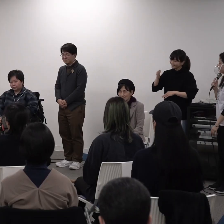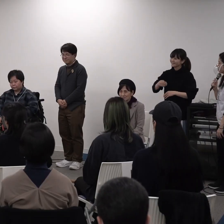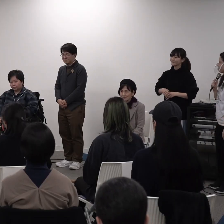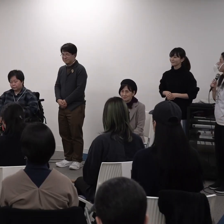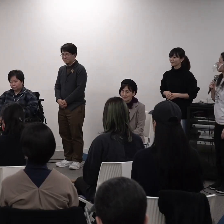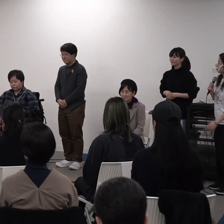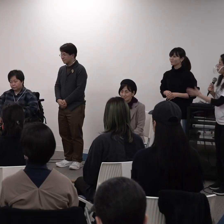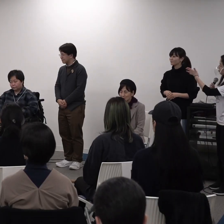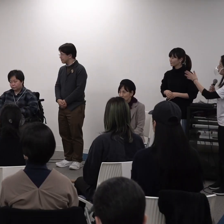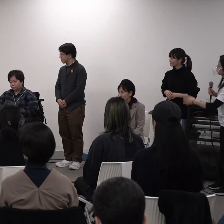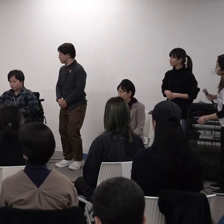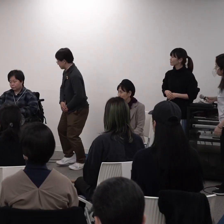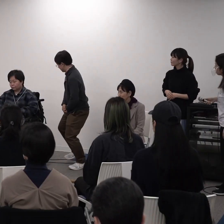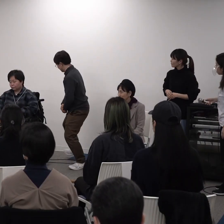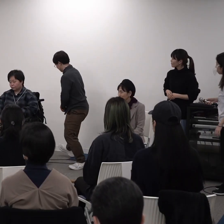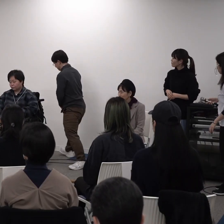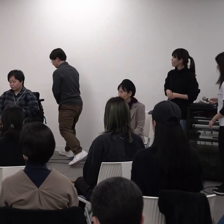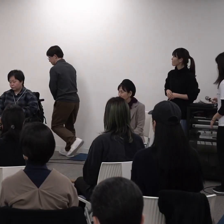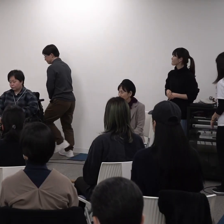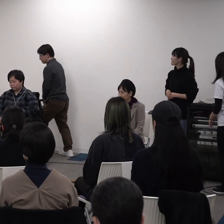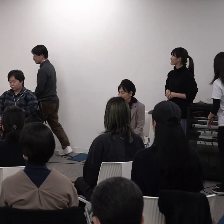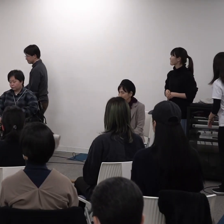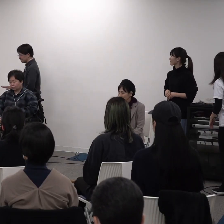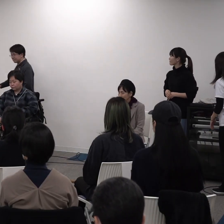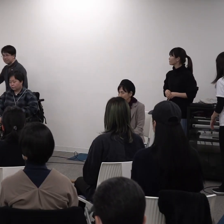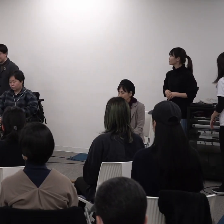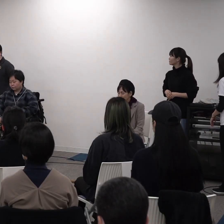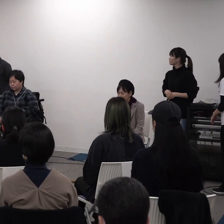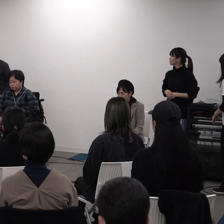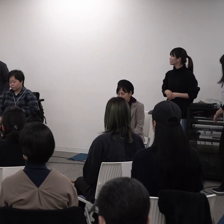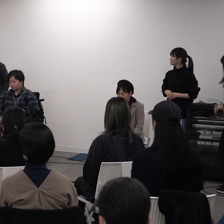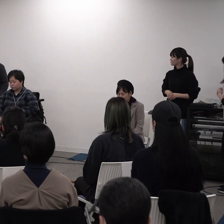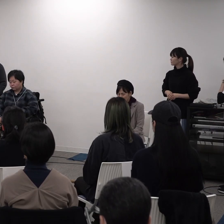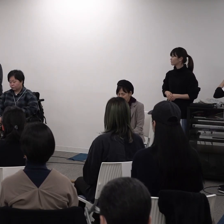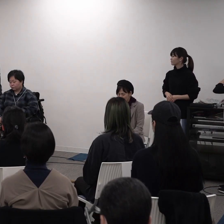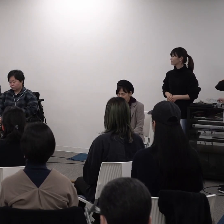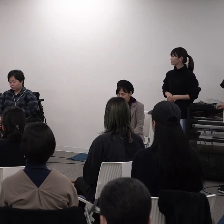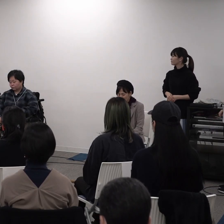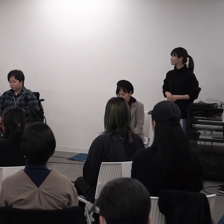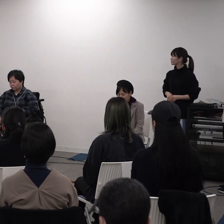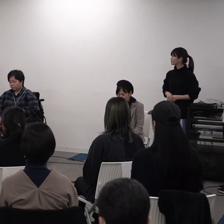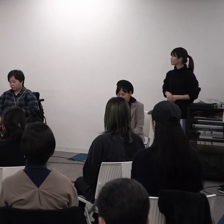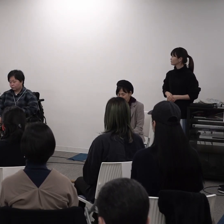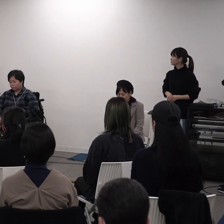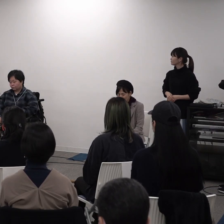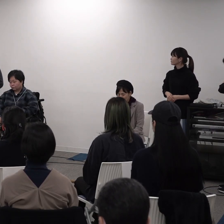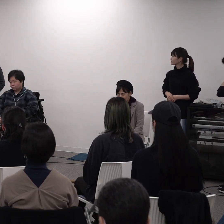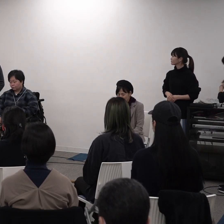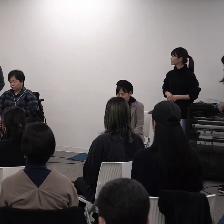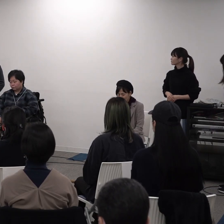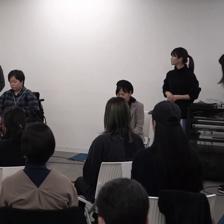松本）続けていいですか？私たちがよく拒否をされるときに